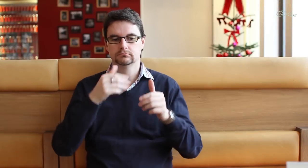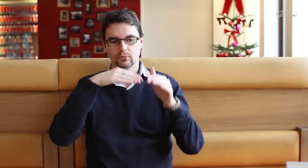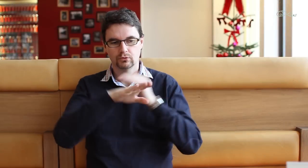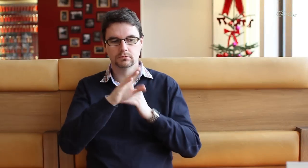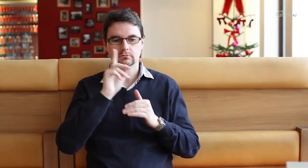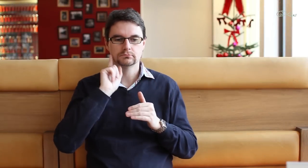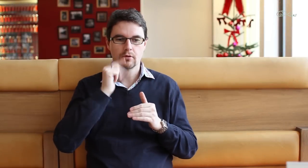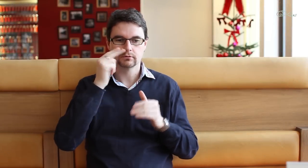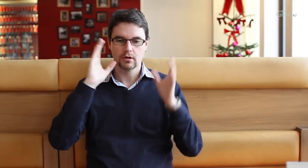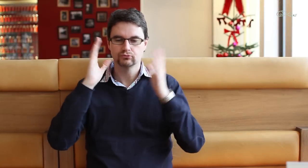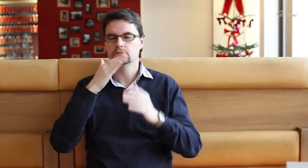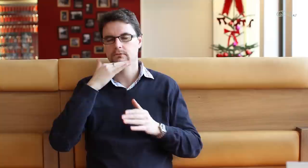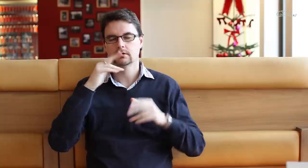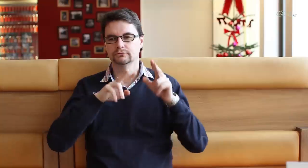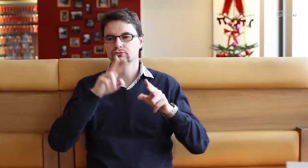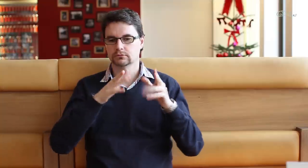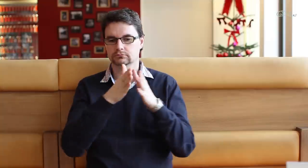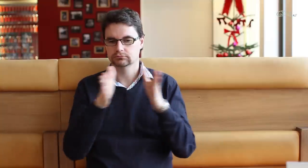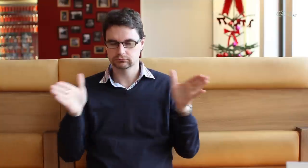Es gibt viele verschiedene Kommunikationsformen unter Taubblinden und Menschen mit Usher.